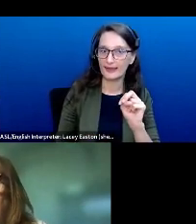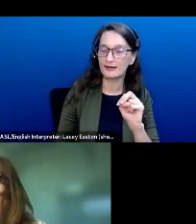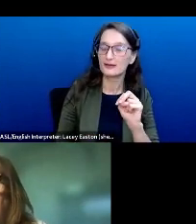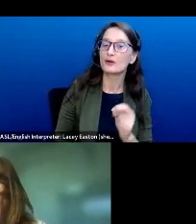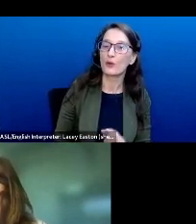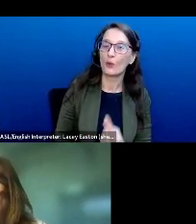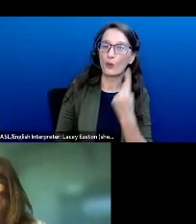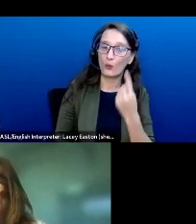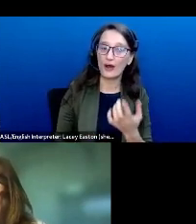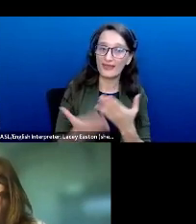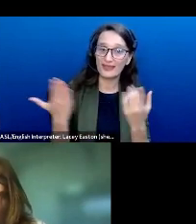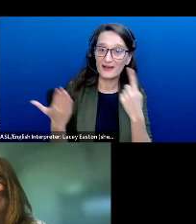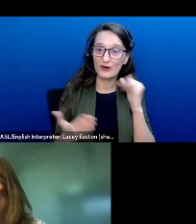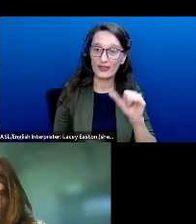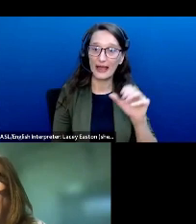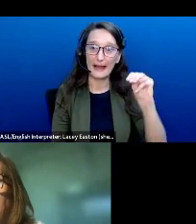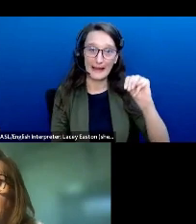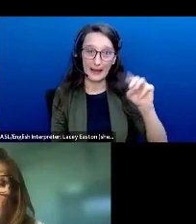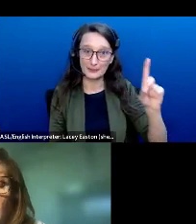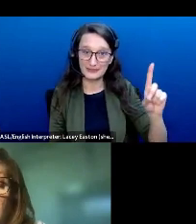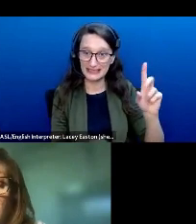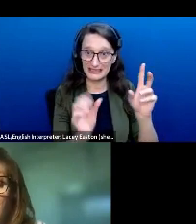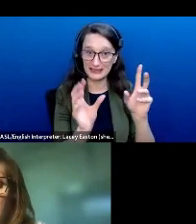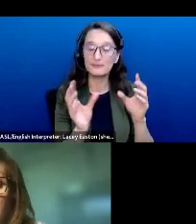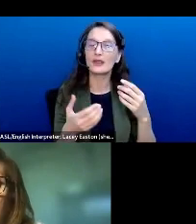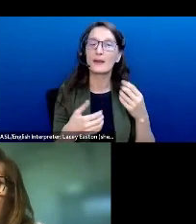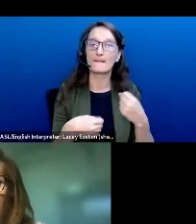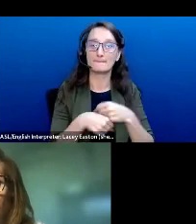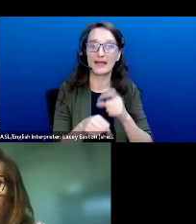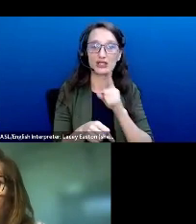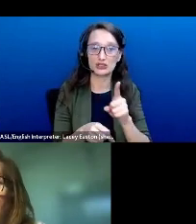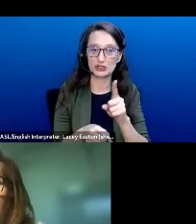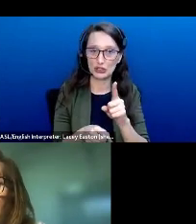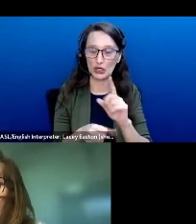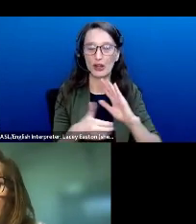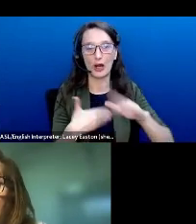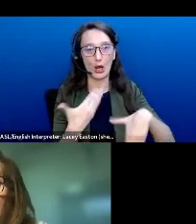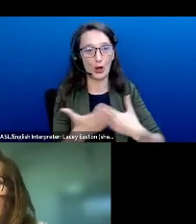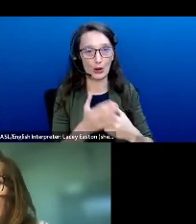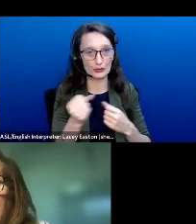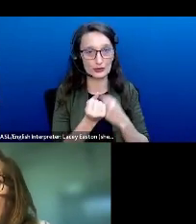implican asegurarse de que todos los apoyos que se ofrecieron al estudiante